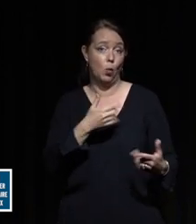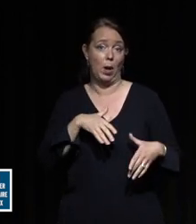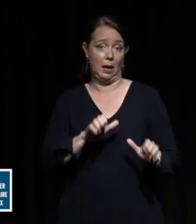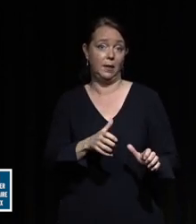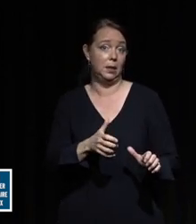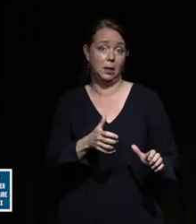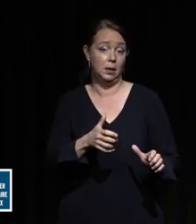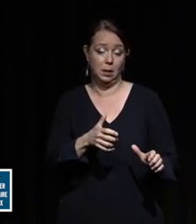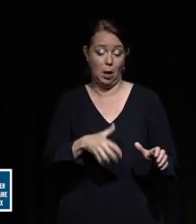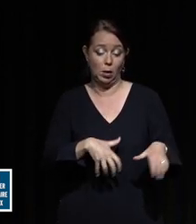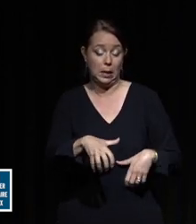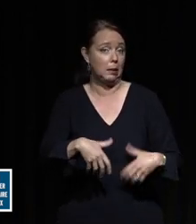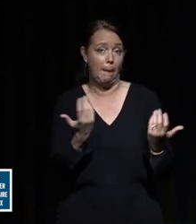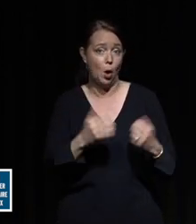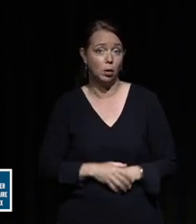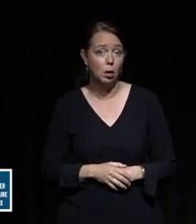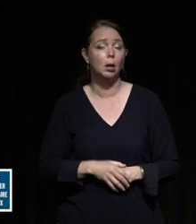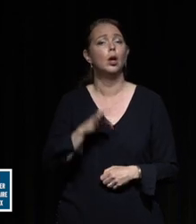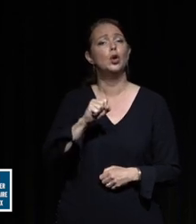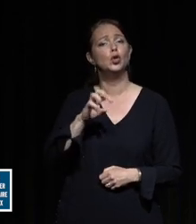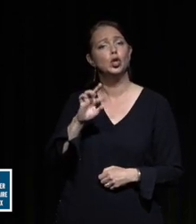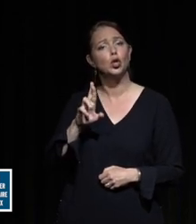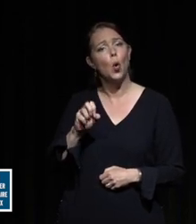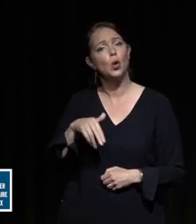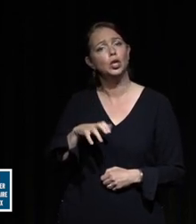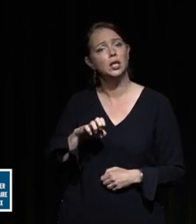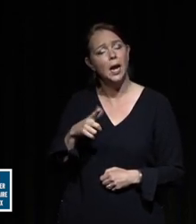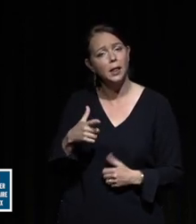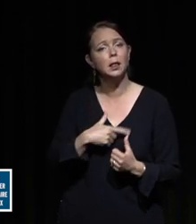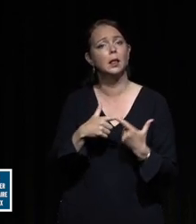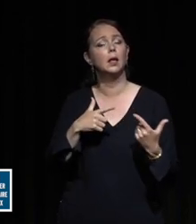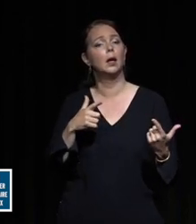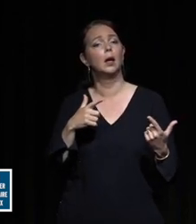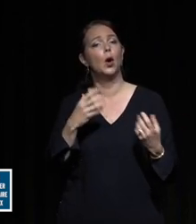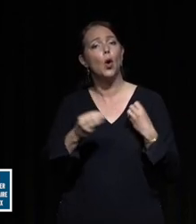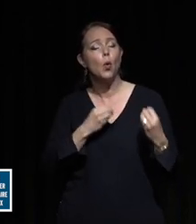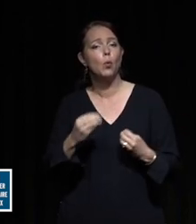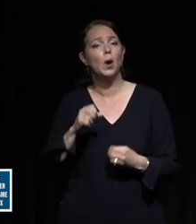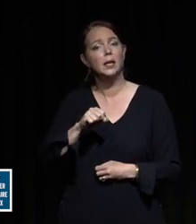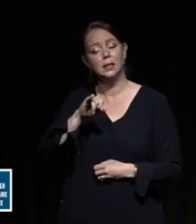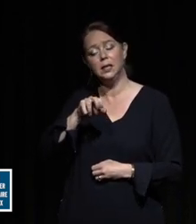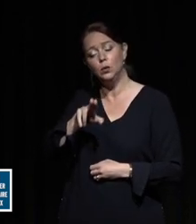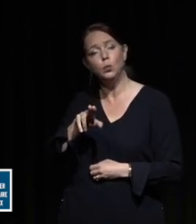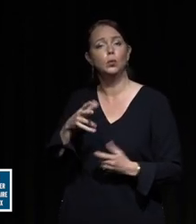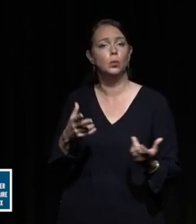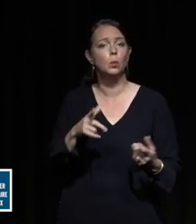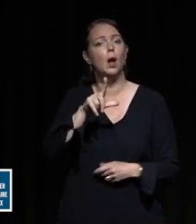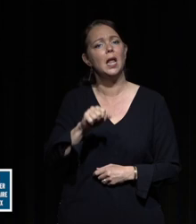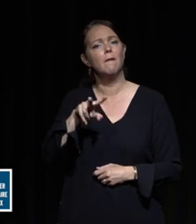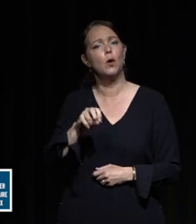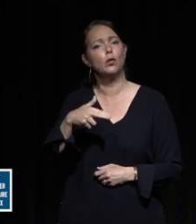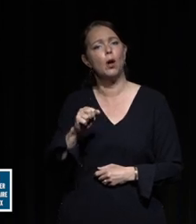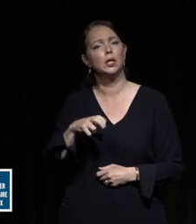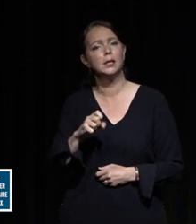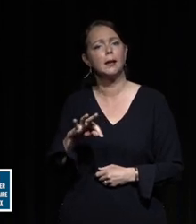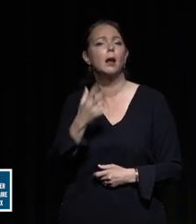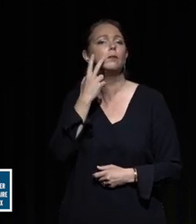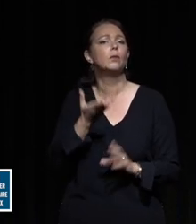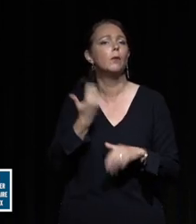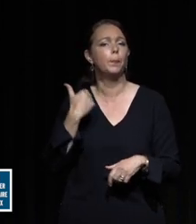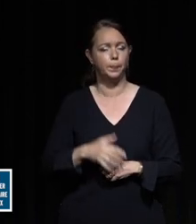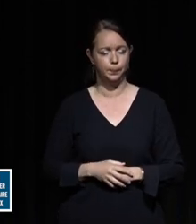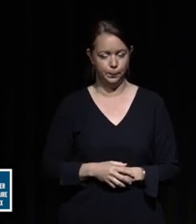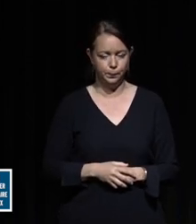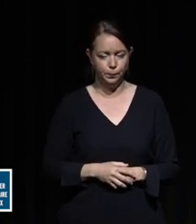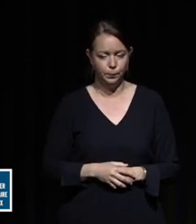soit vous voyez le straw progestative progestative ou ainsi vu au lévonorgestrel et si on me posait